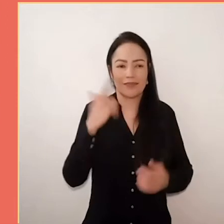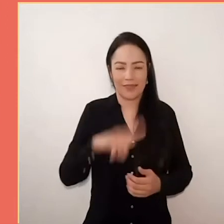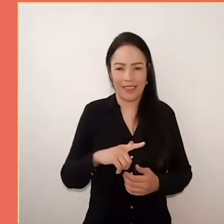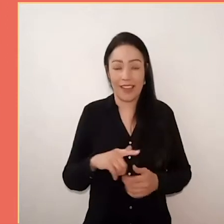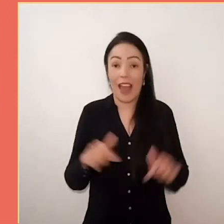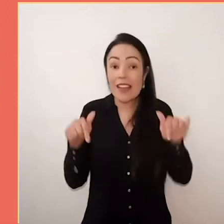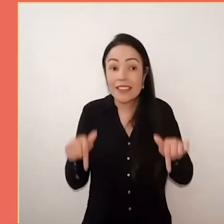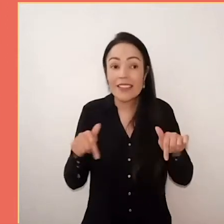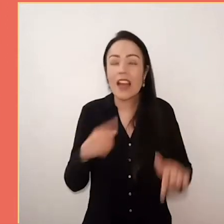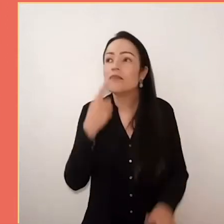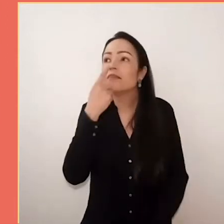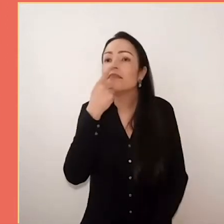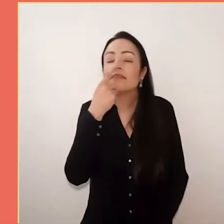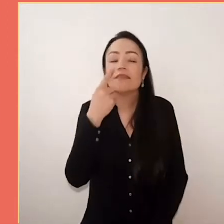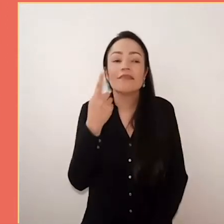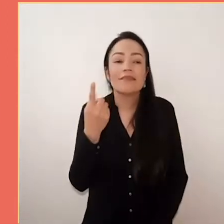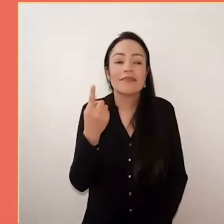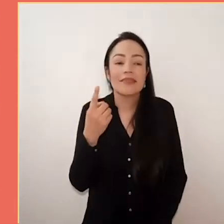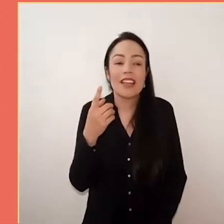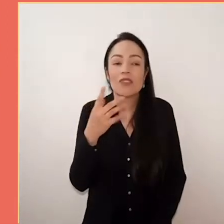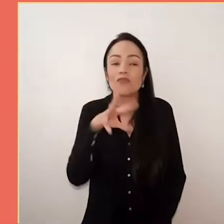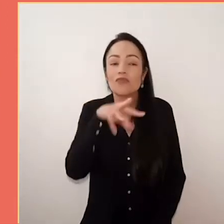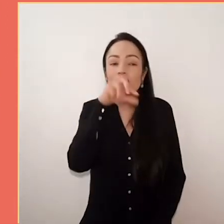Mas eu trazia no nariz o cheiro de selva